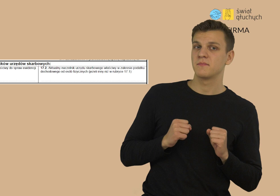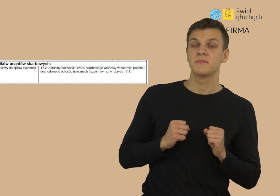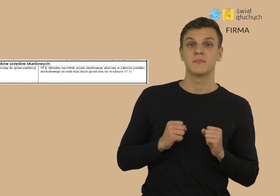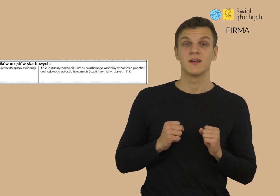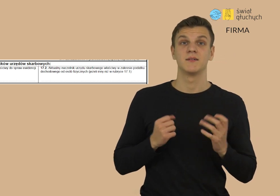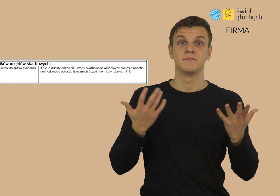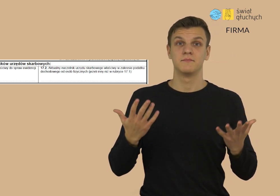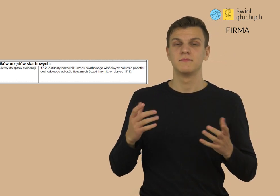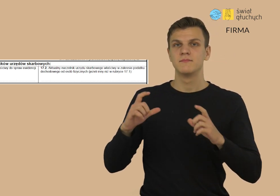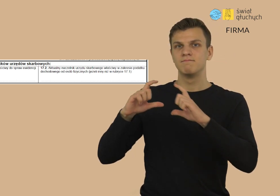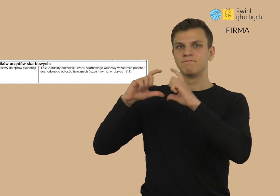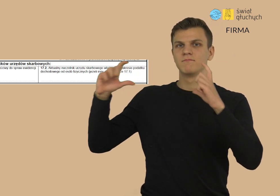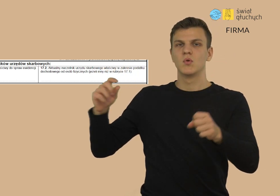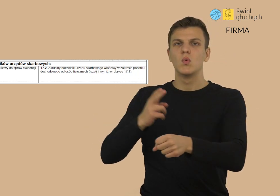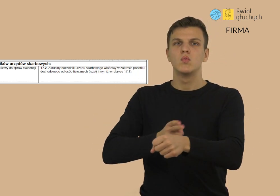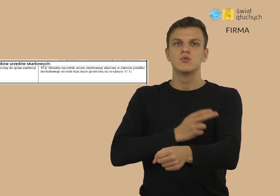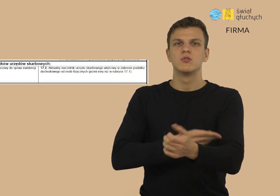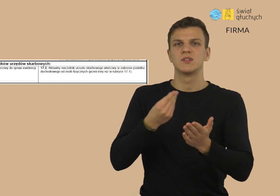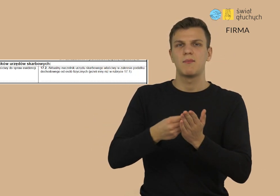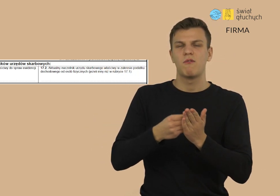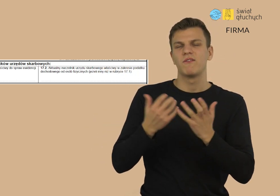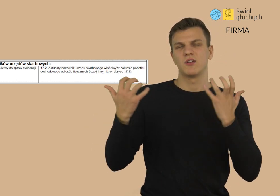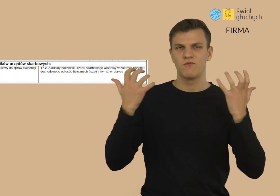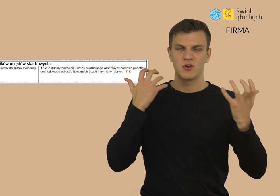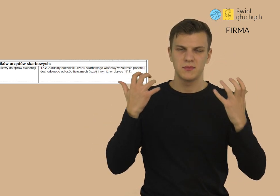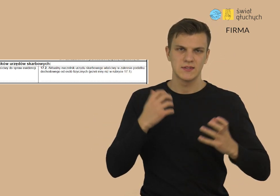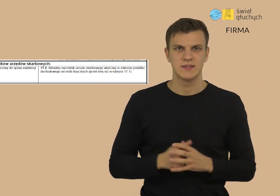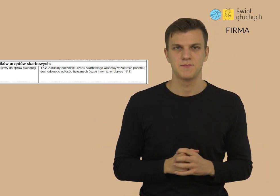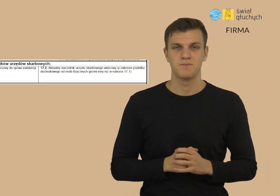17. Informacja dotycząca naczelników urzędów skarbowych.